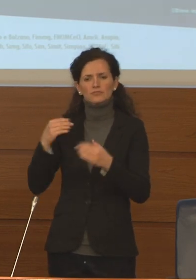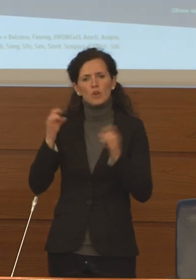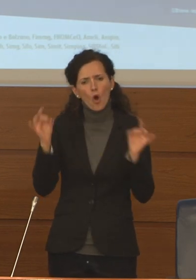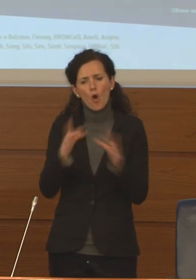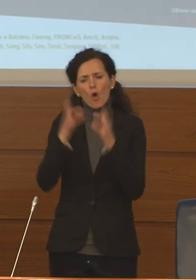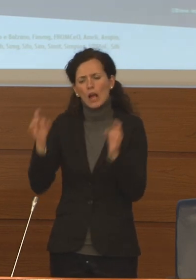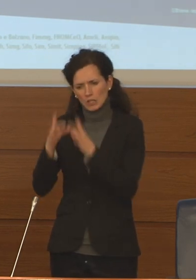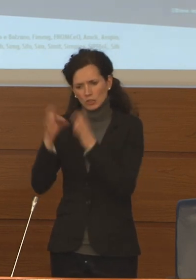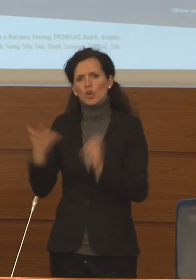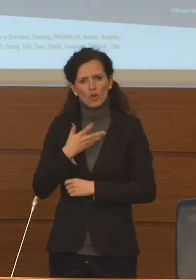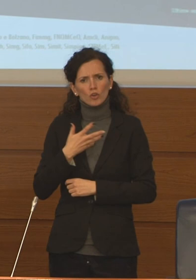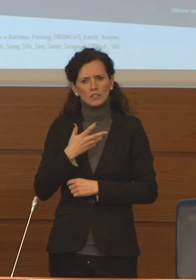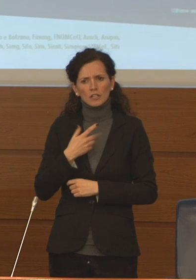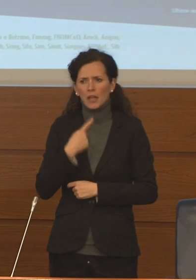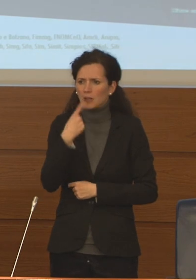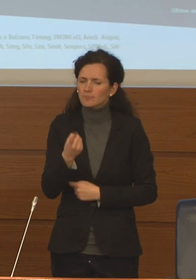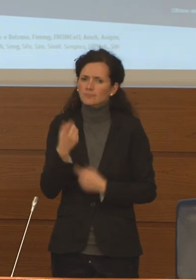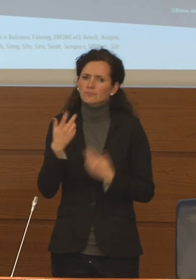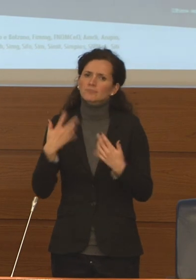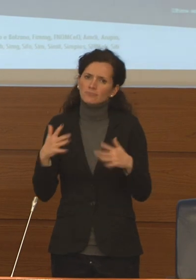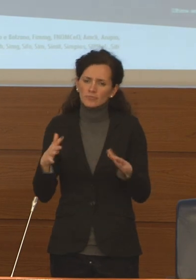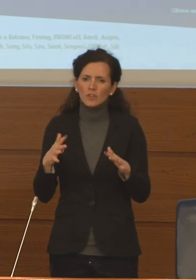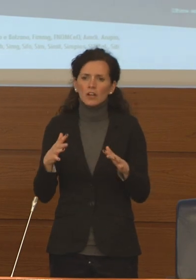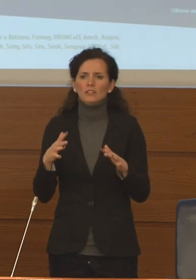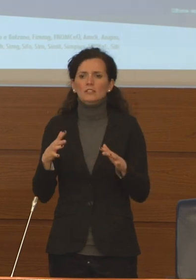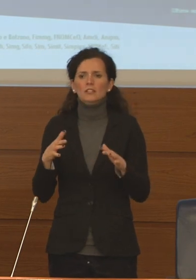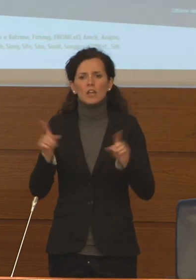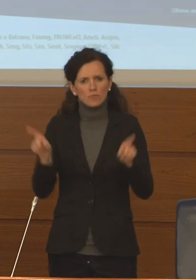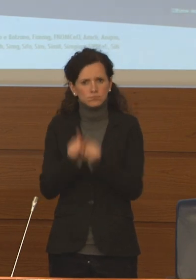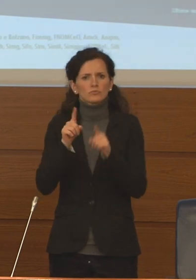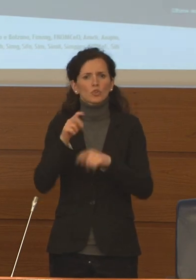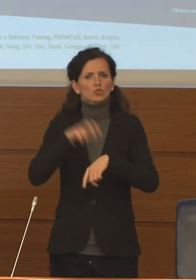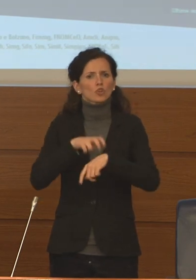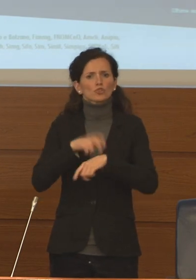fatta dal dottor Borrelli, ci siamo detti in varie occasioni che